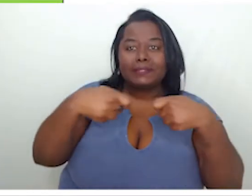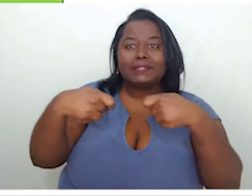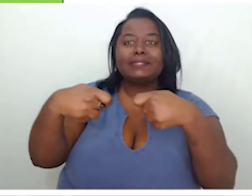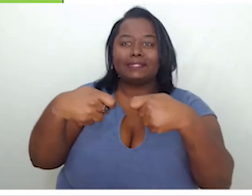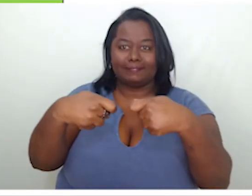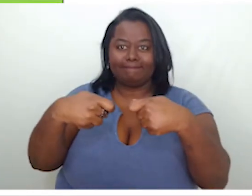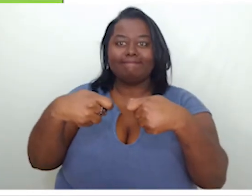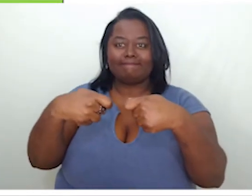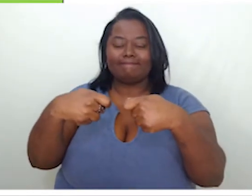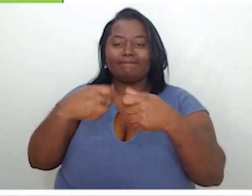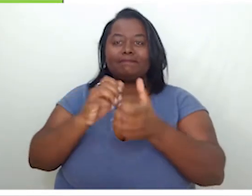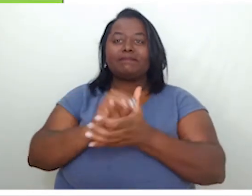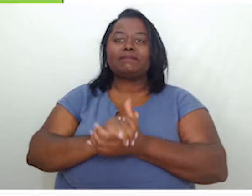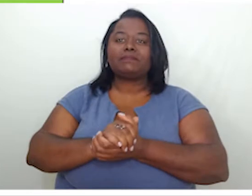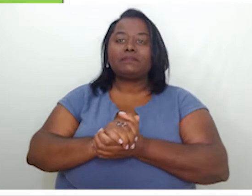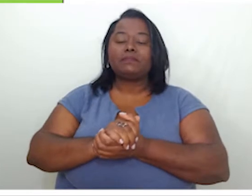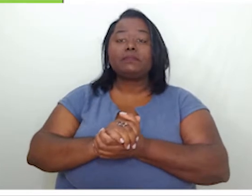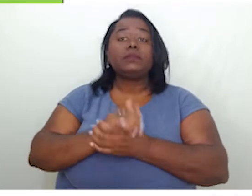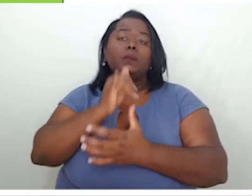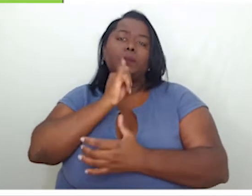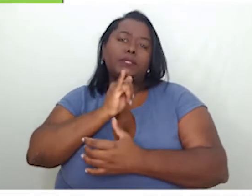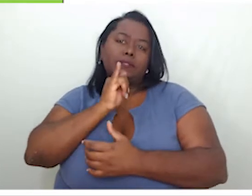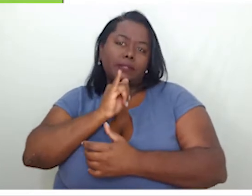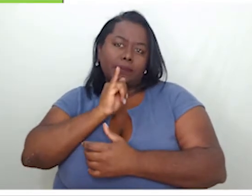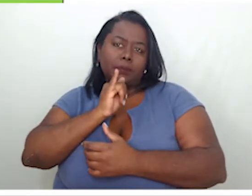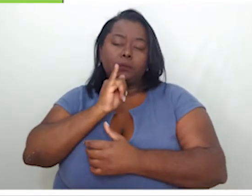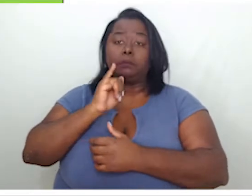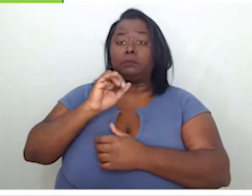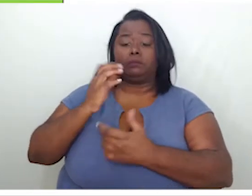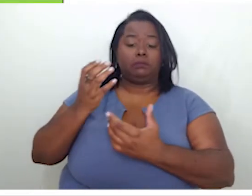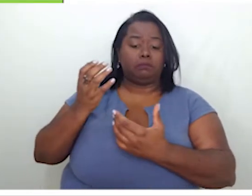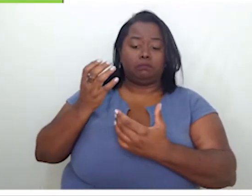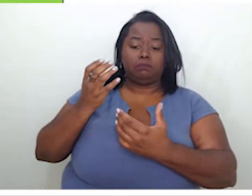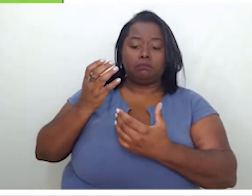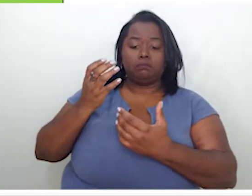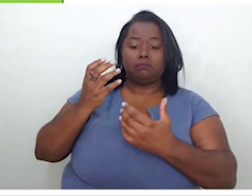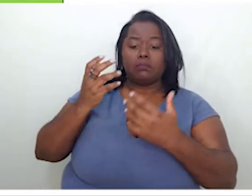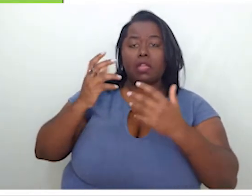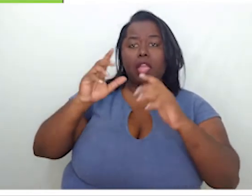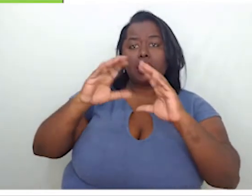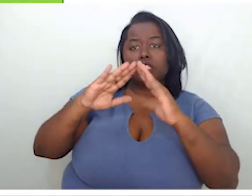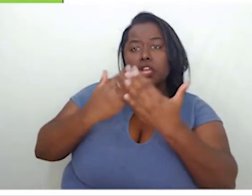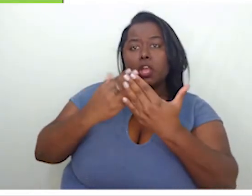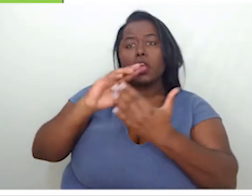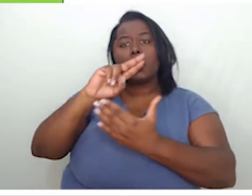Por ejemplo, puede que la escuela o la universidad tenga decidido utilizar,